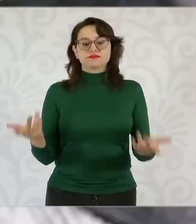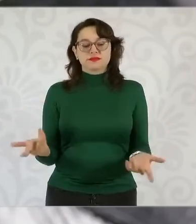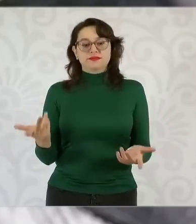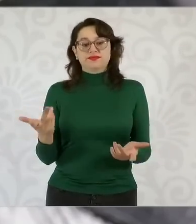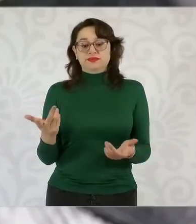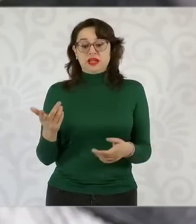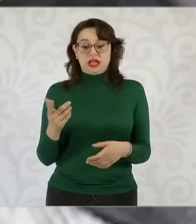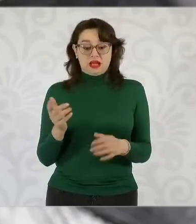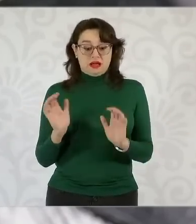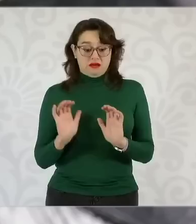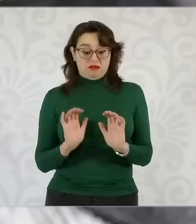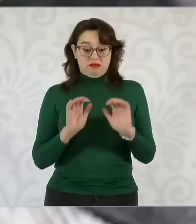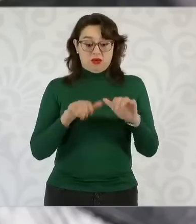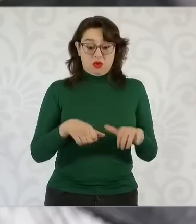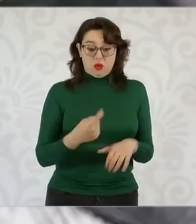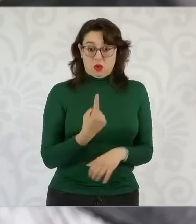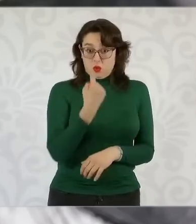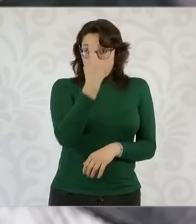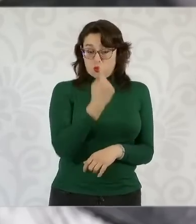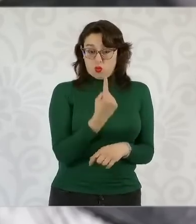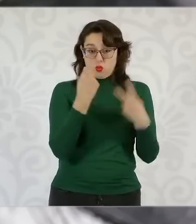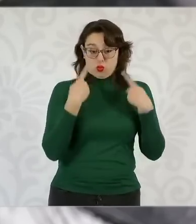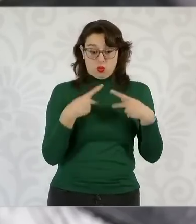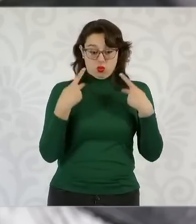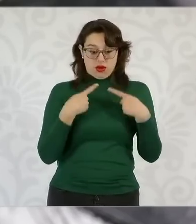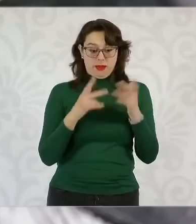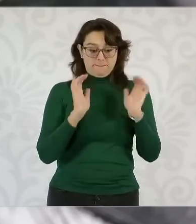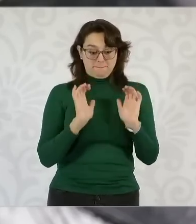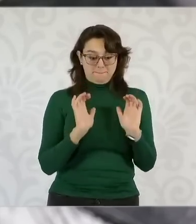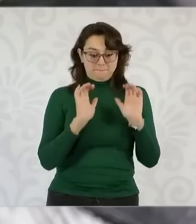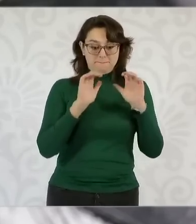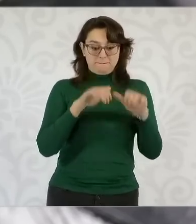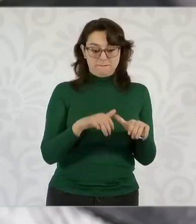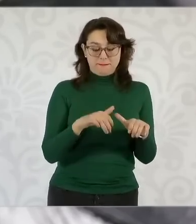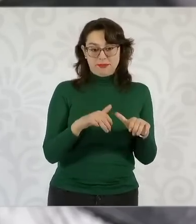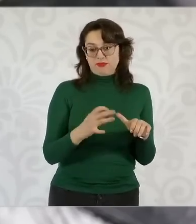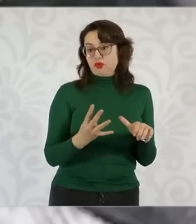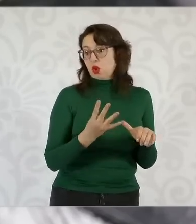que generamos nosotros en nuestra en nuestra división de México se generan cuatro adicionales